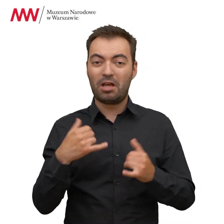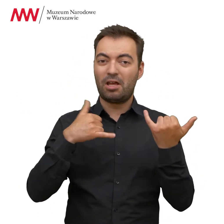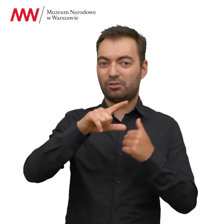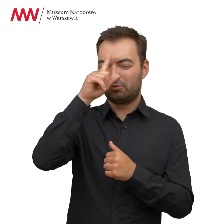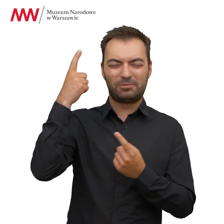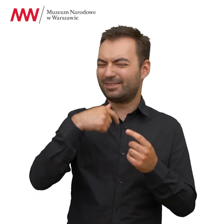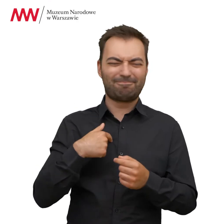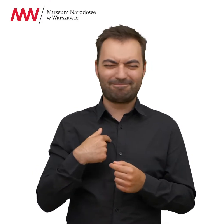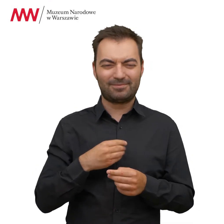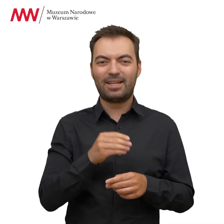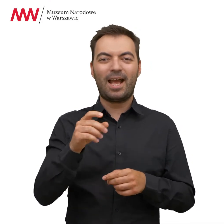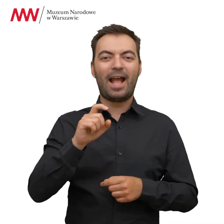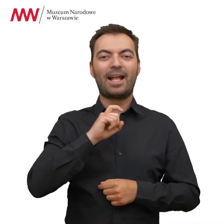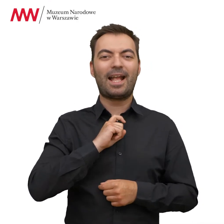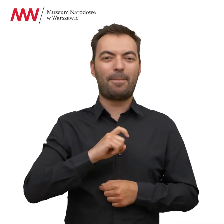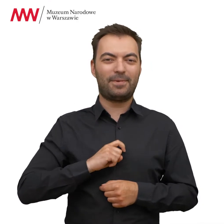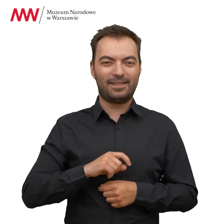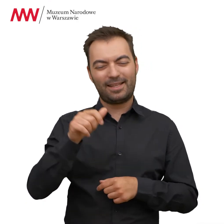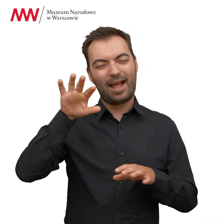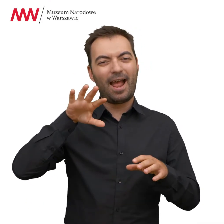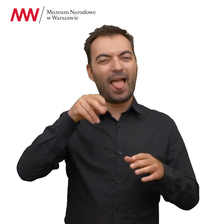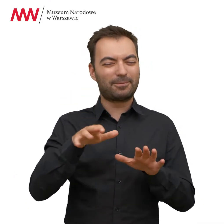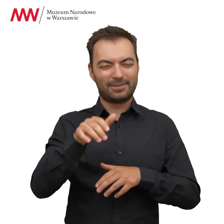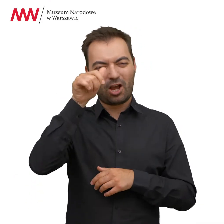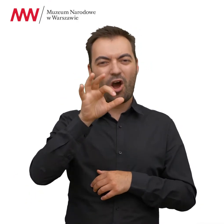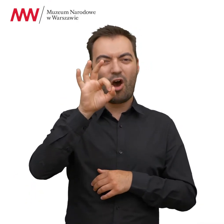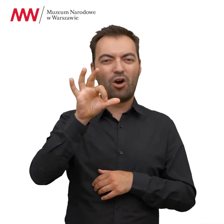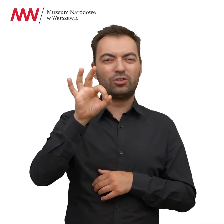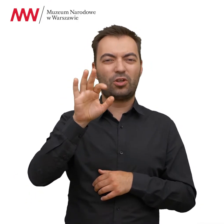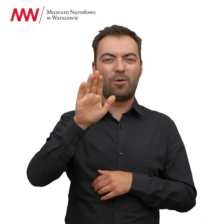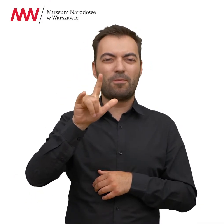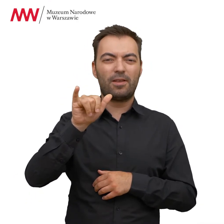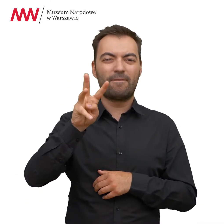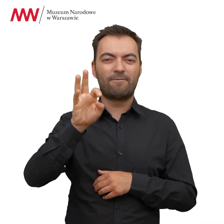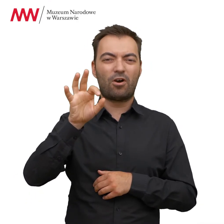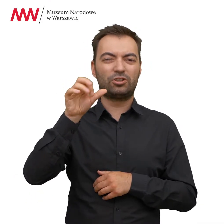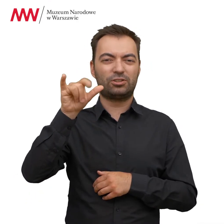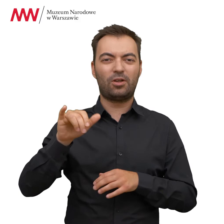Inni sądzą, że ustawiano mnie w gabinecie osobliwości –